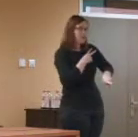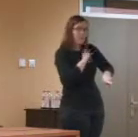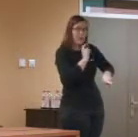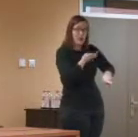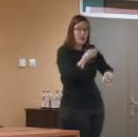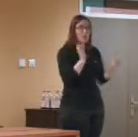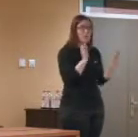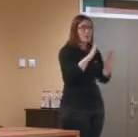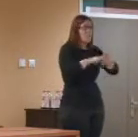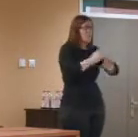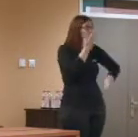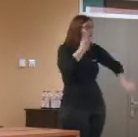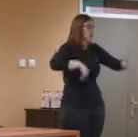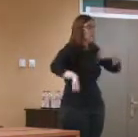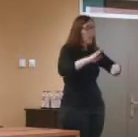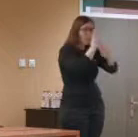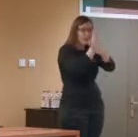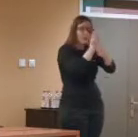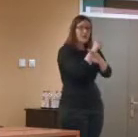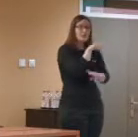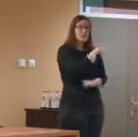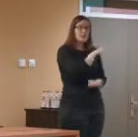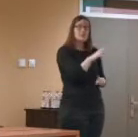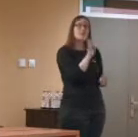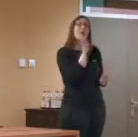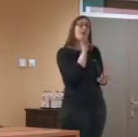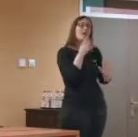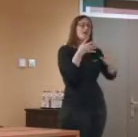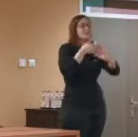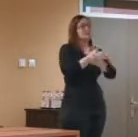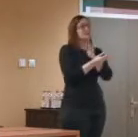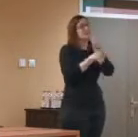o se disimulara. Y esa pantalla del relato impedía que se viera,